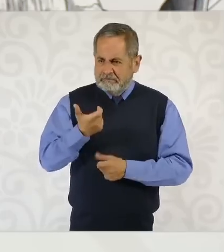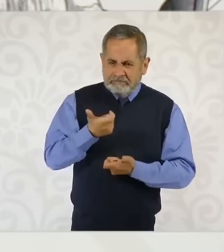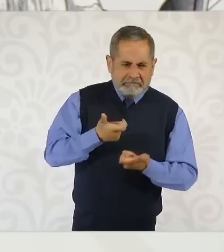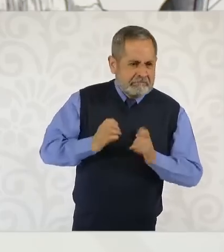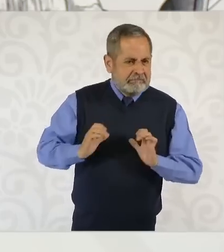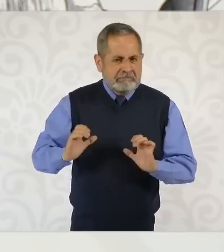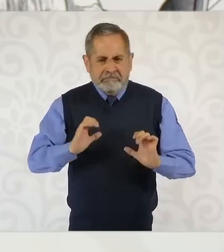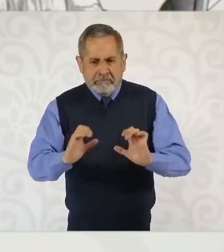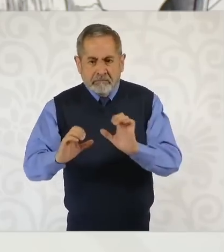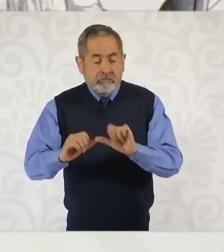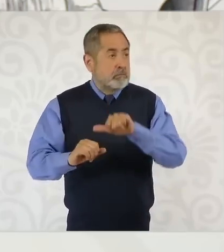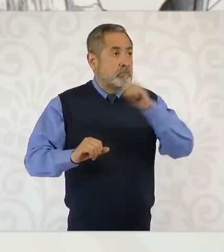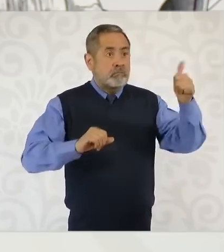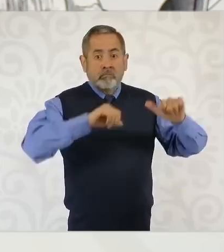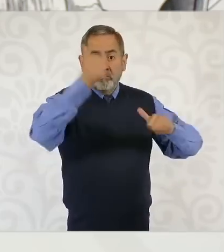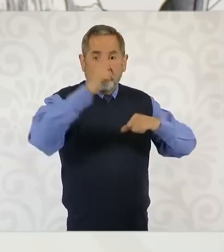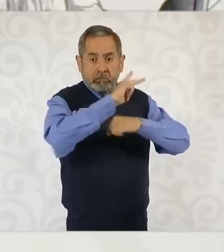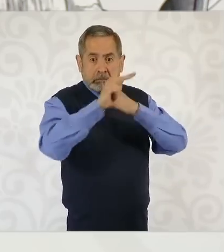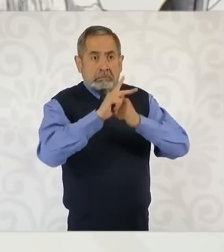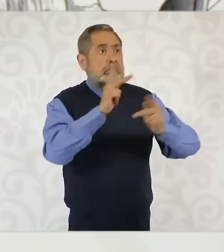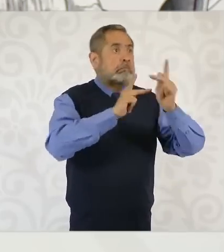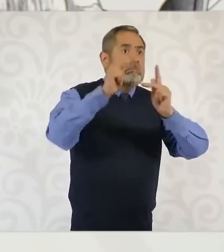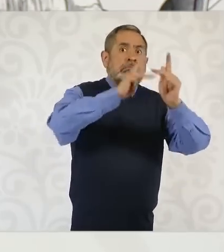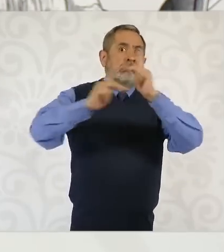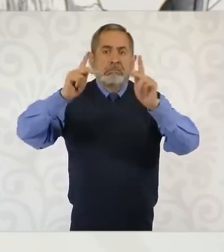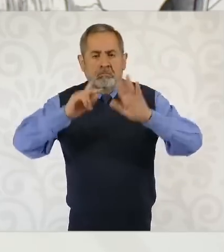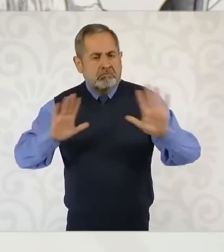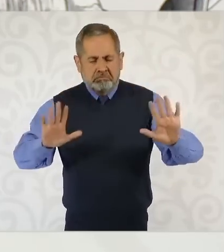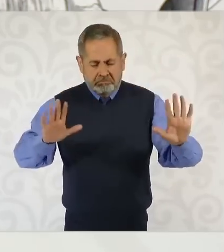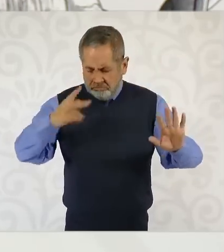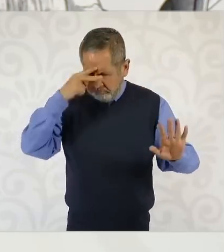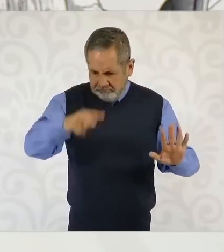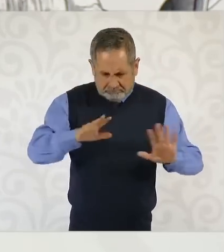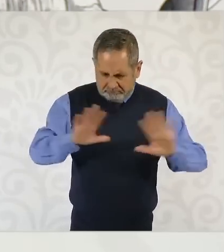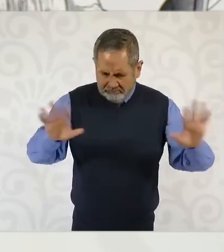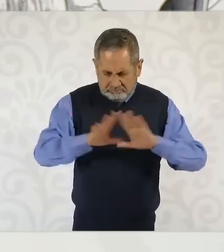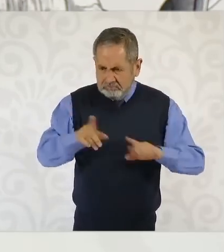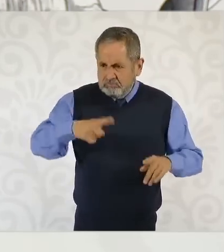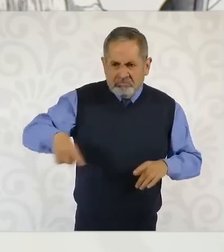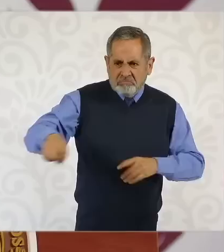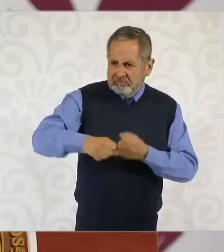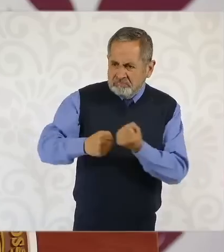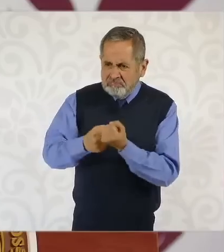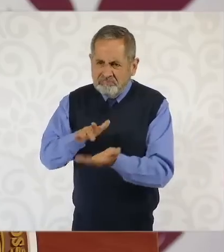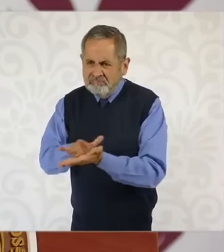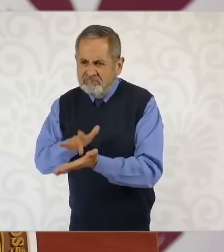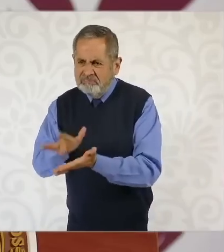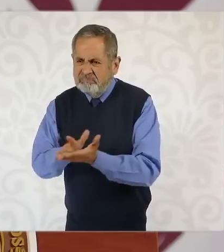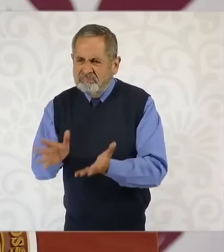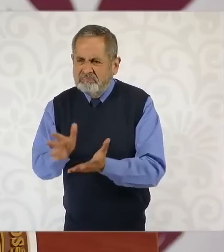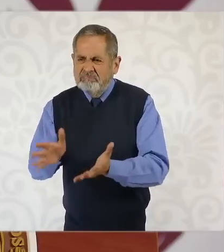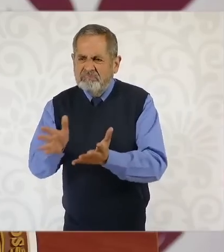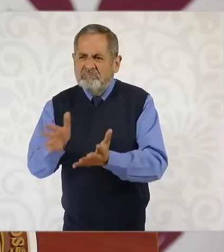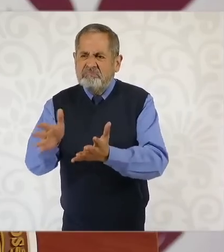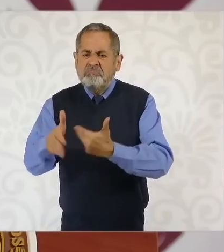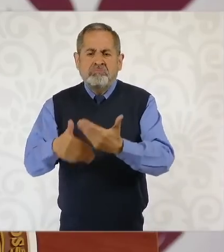se endeudaron terriblemente y aquí salimos bien porque se apoyó desde abajo entonces eh